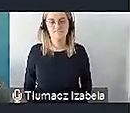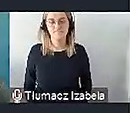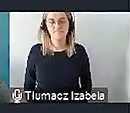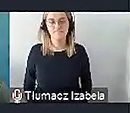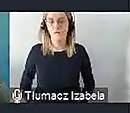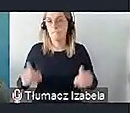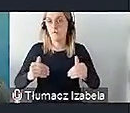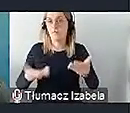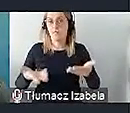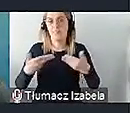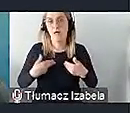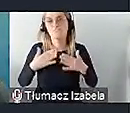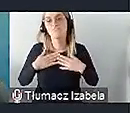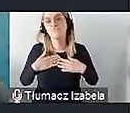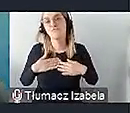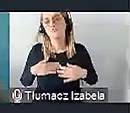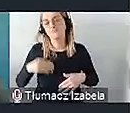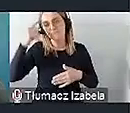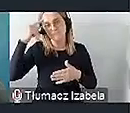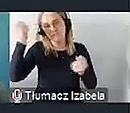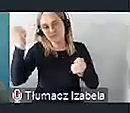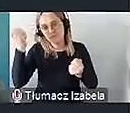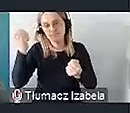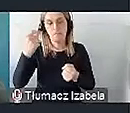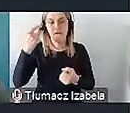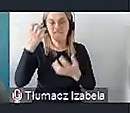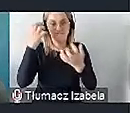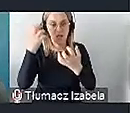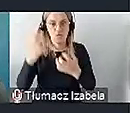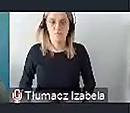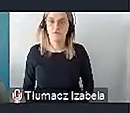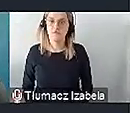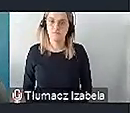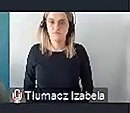Może dać nam przyjemność, może utrwalać wiadomości... Bardzo fajnie.